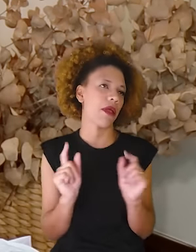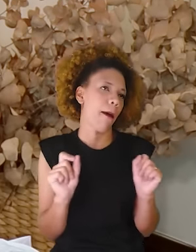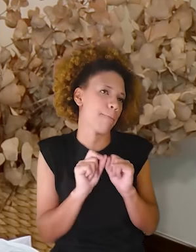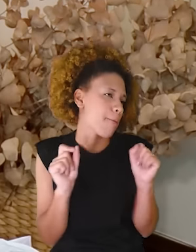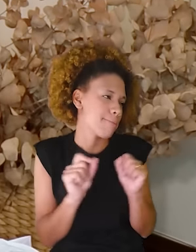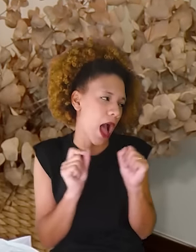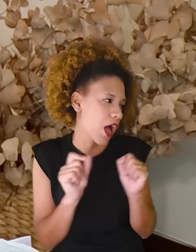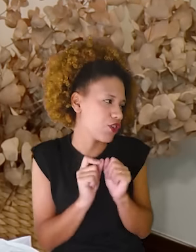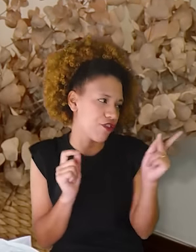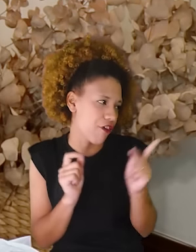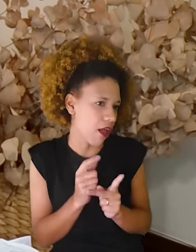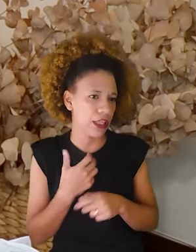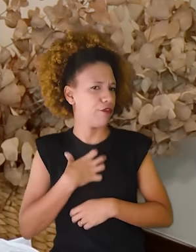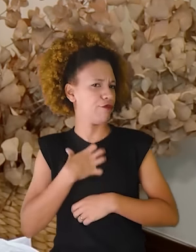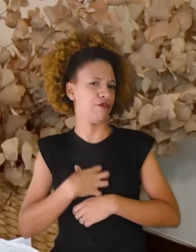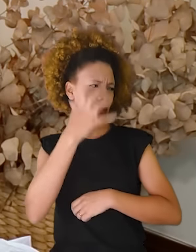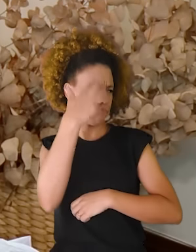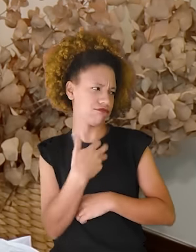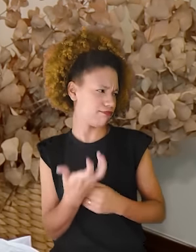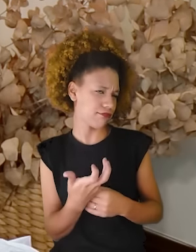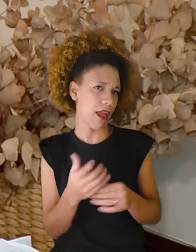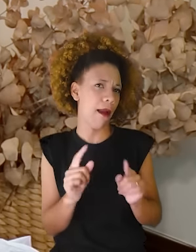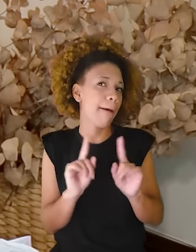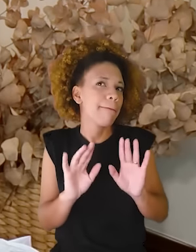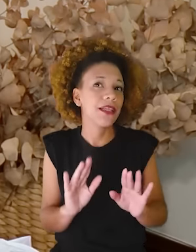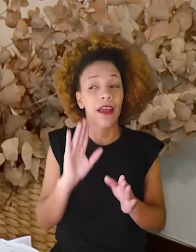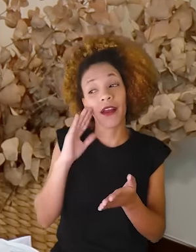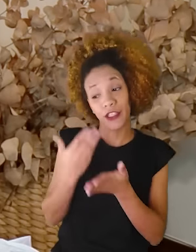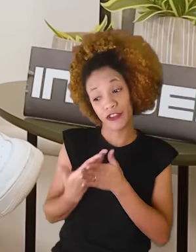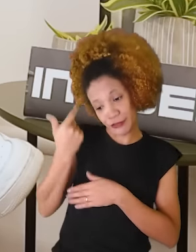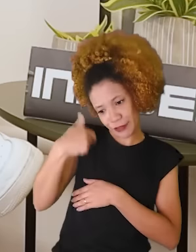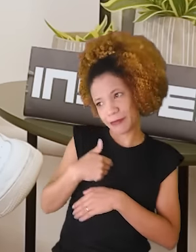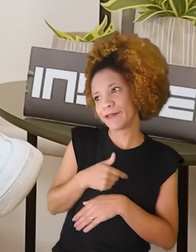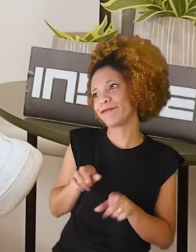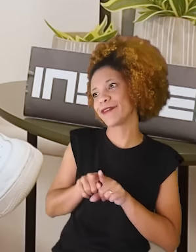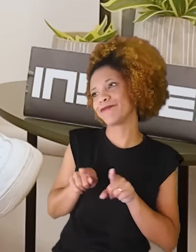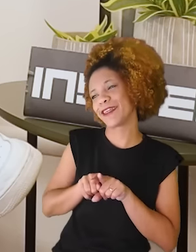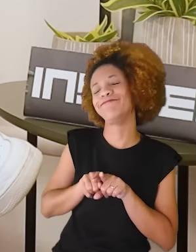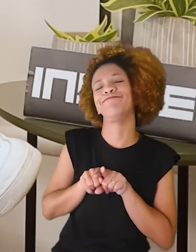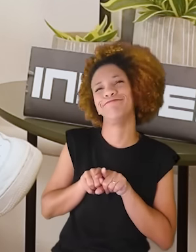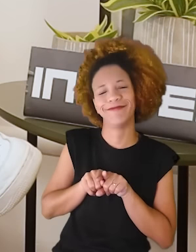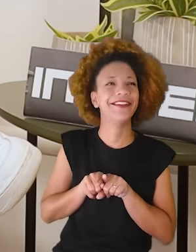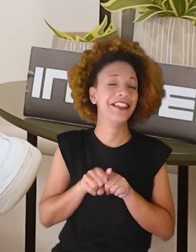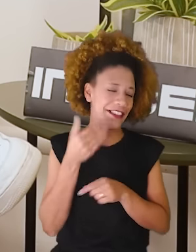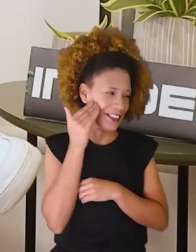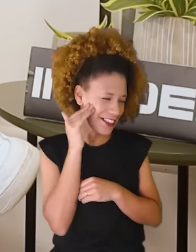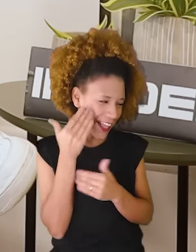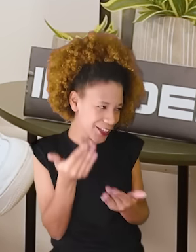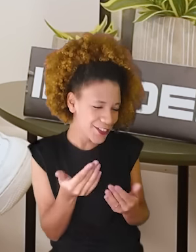fica muito puto logo não é uma coisa ele acredita muito em mim né Você tá entendendo o meu ponto sim